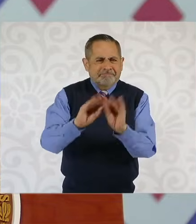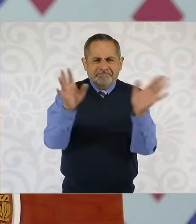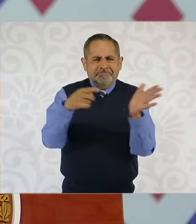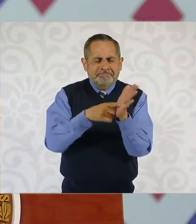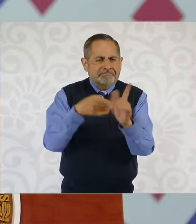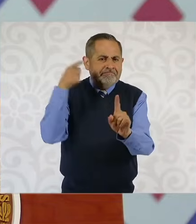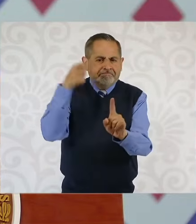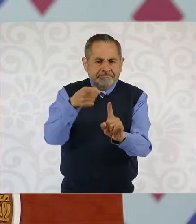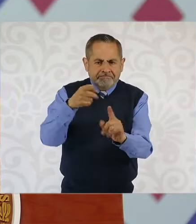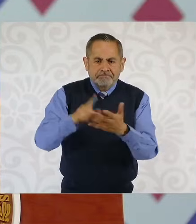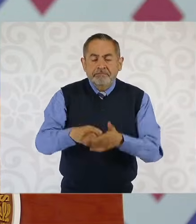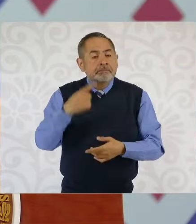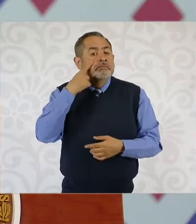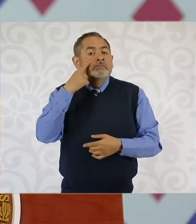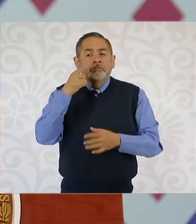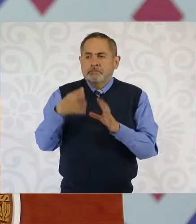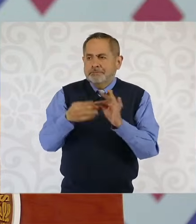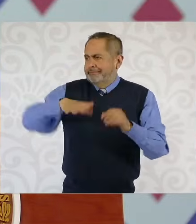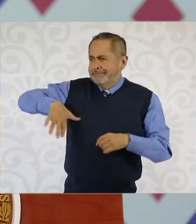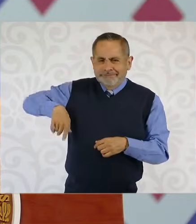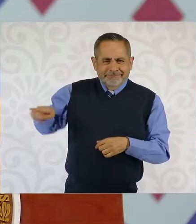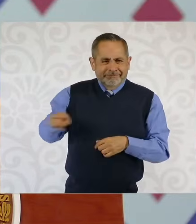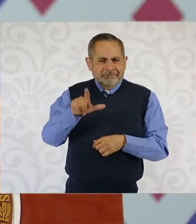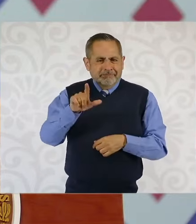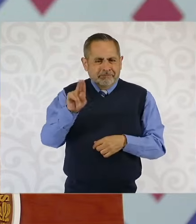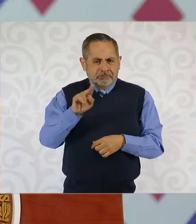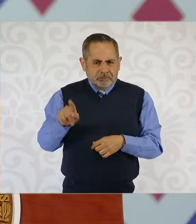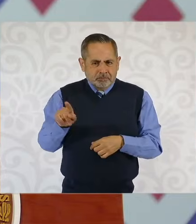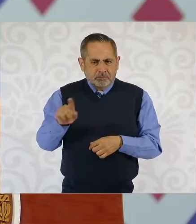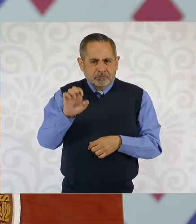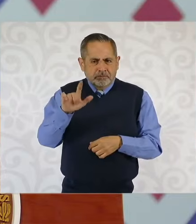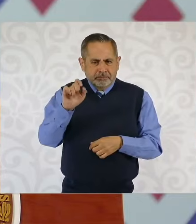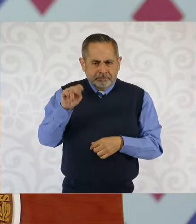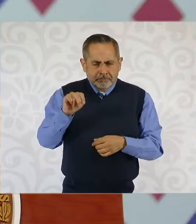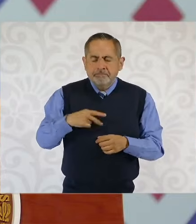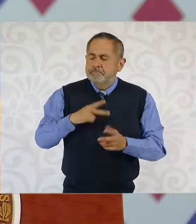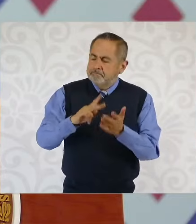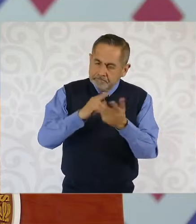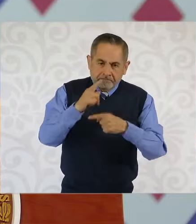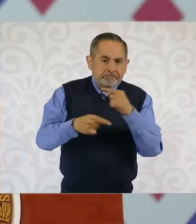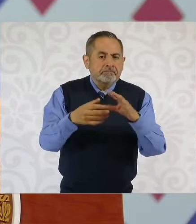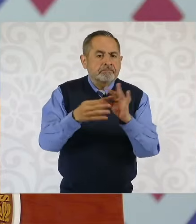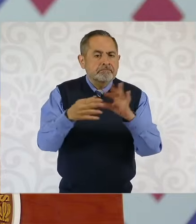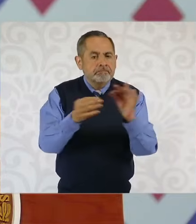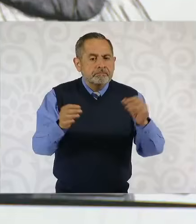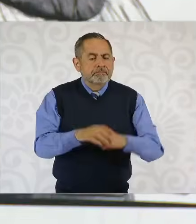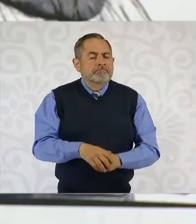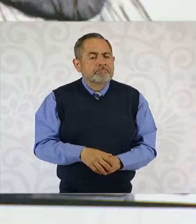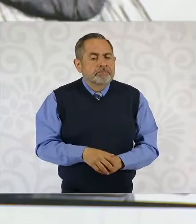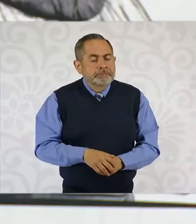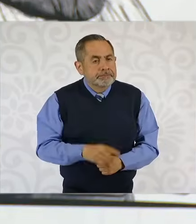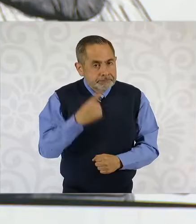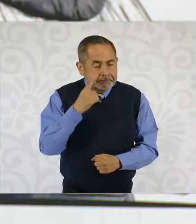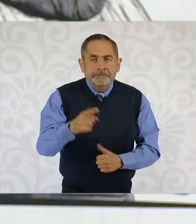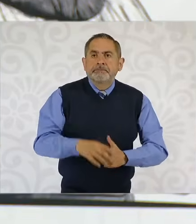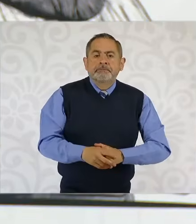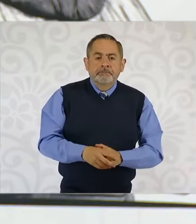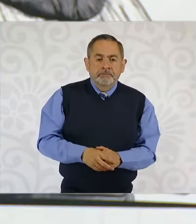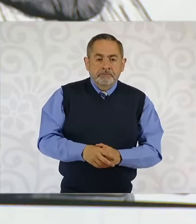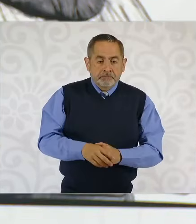petróleos mexicanos lo explicó lucelena y Víctor Pero vale la pena insistir un poco con la reforma